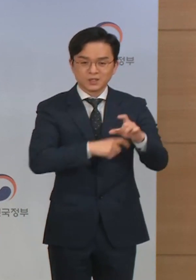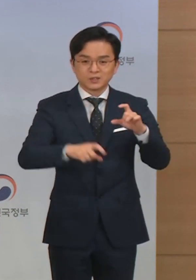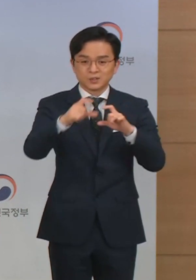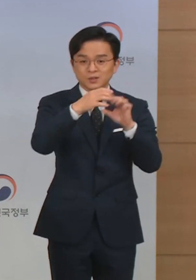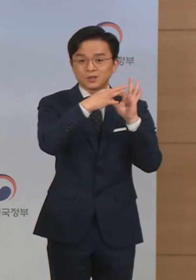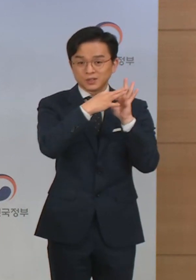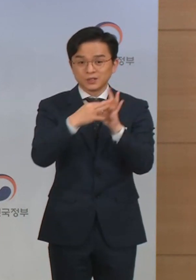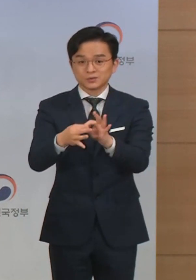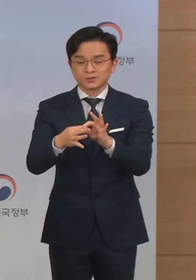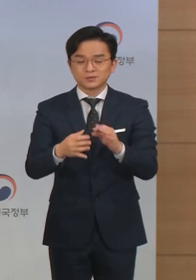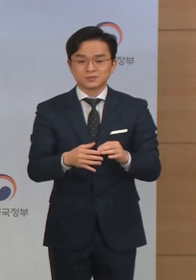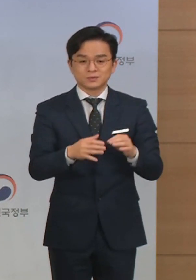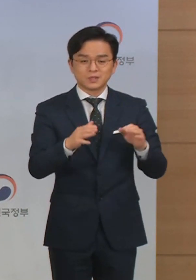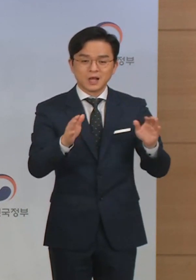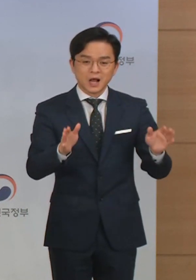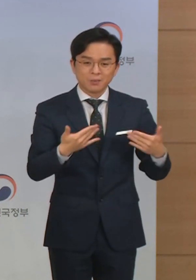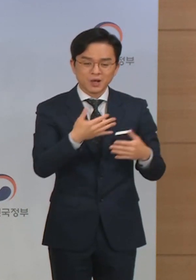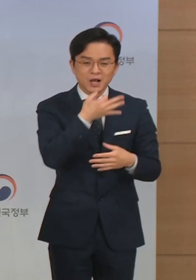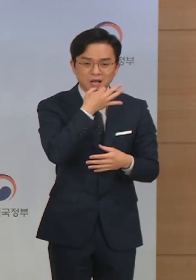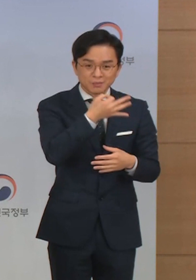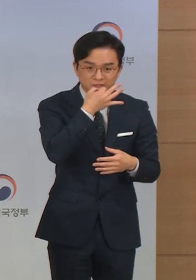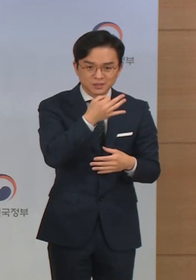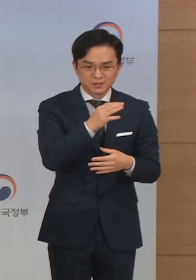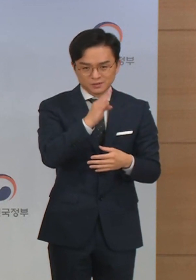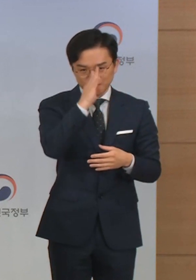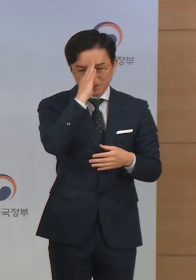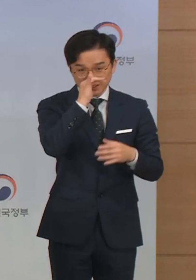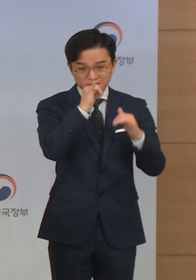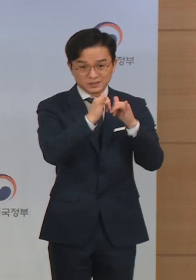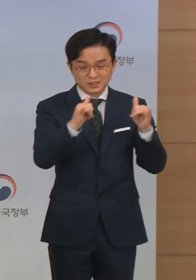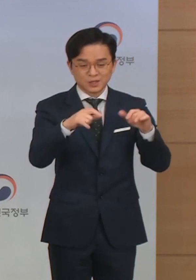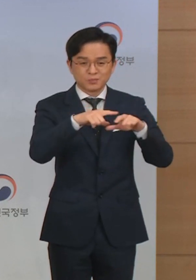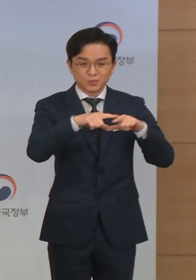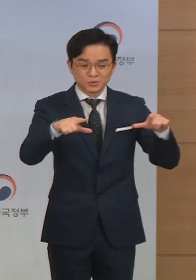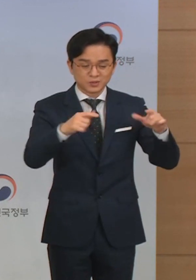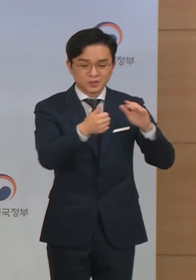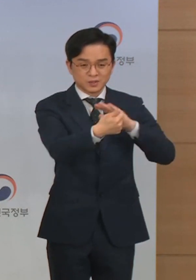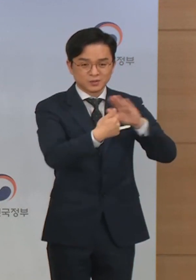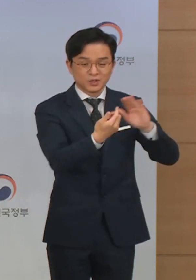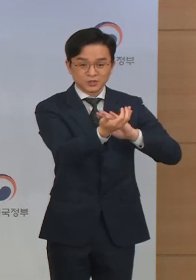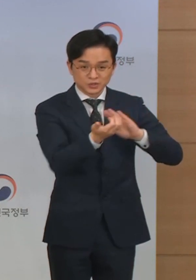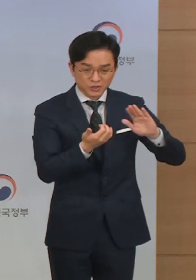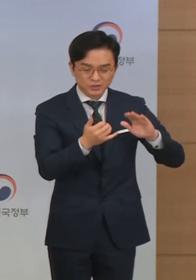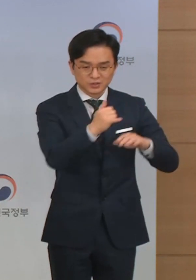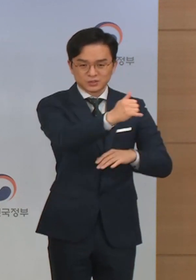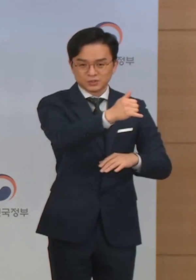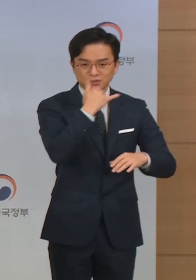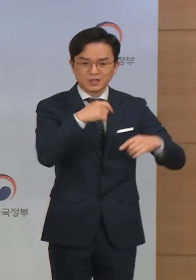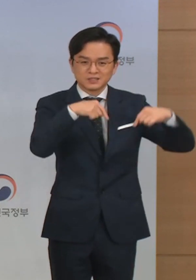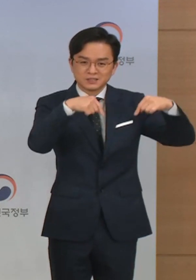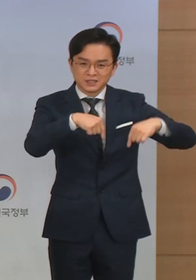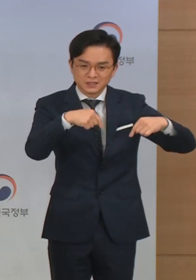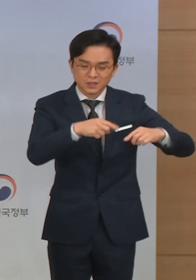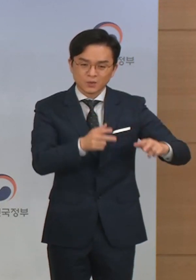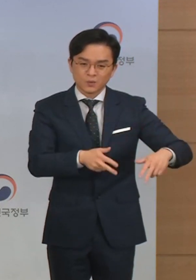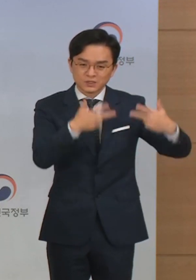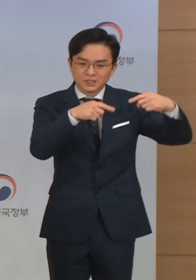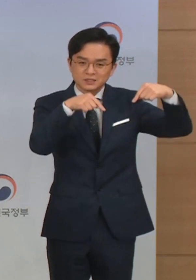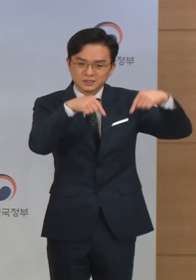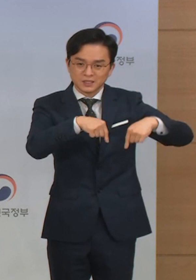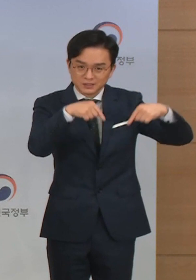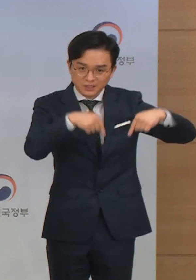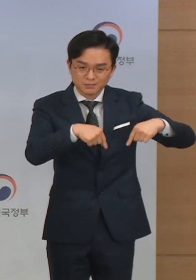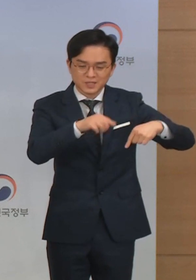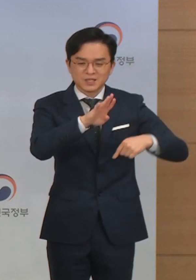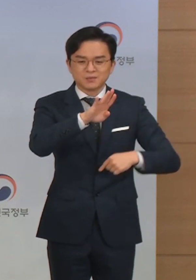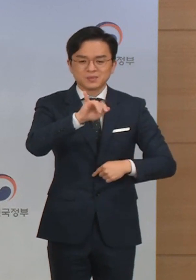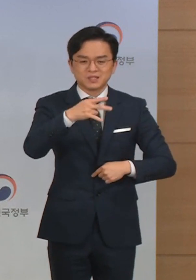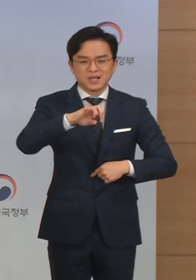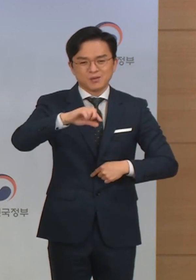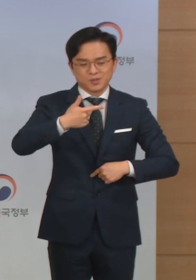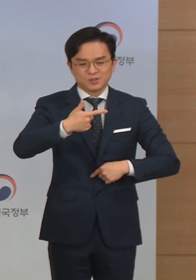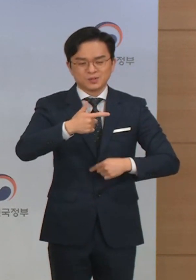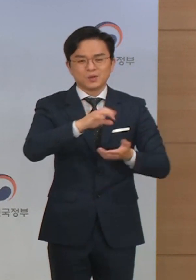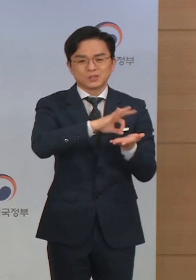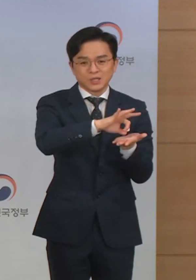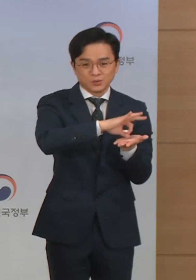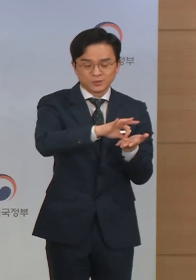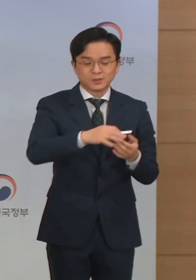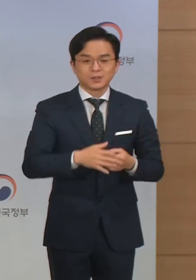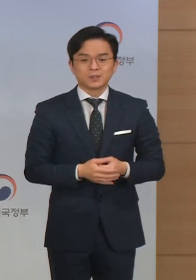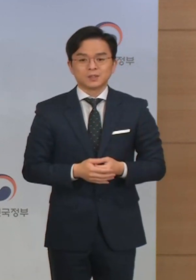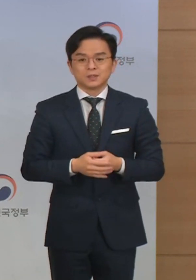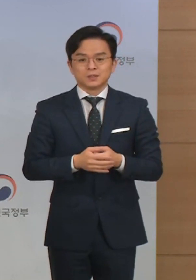가벼운 간게 앉아 만 승진한 자는 전화상담 처방 대리 처방 화상 질려 같은 비대면 진료를 활용하고 증상이 있는 환자는 입원실 중환자실 응급실